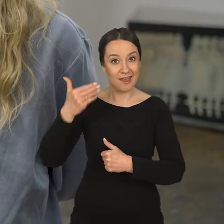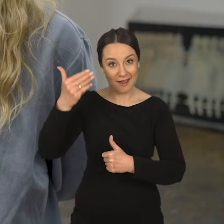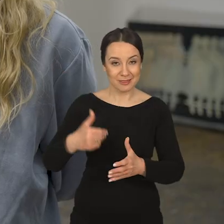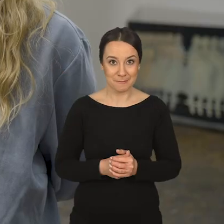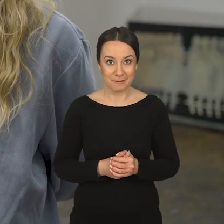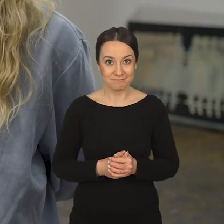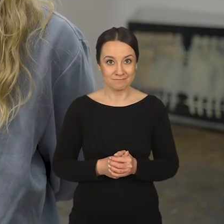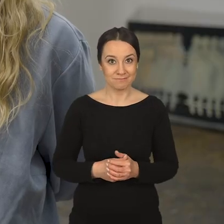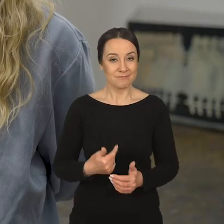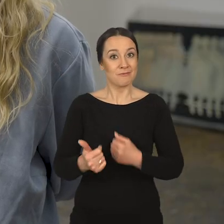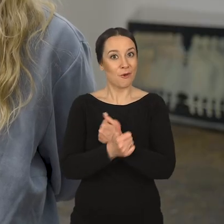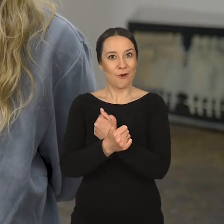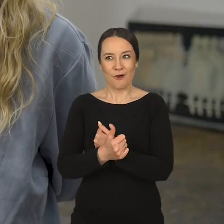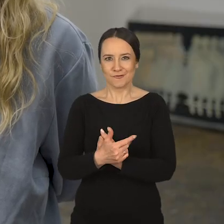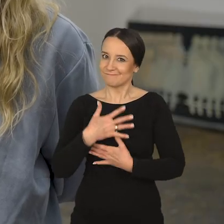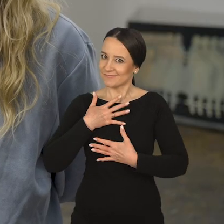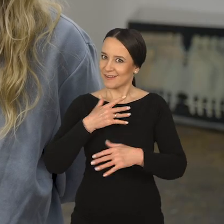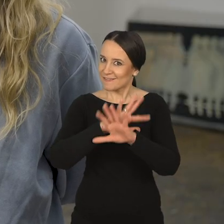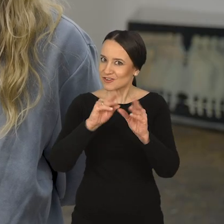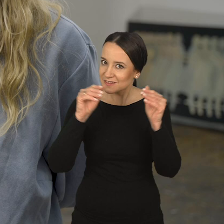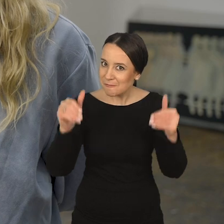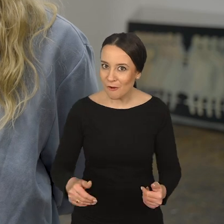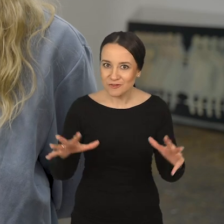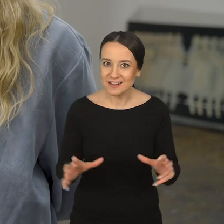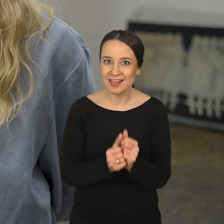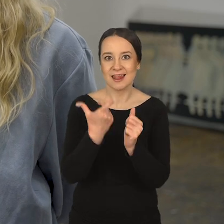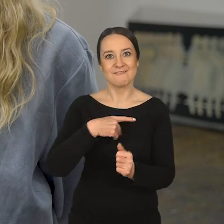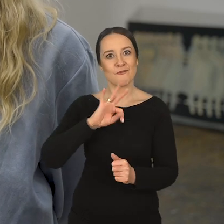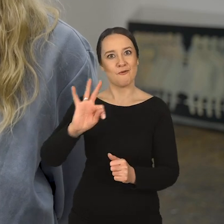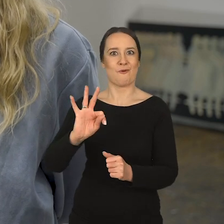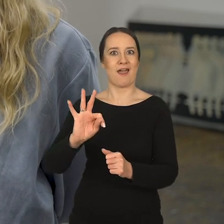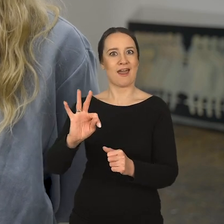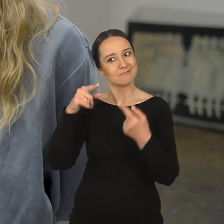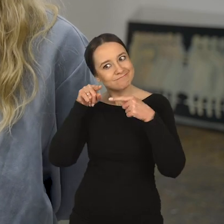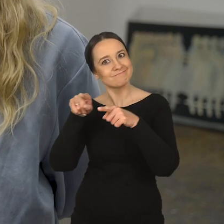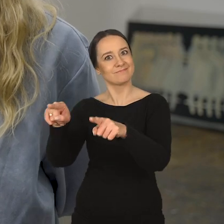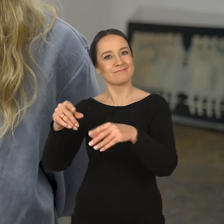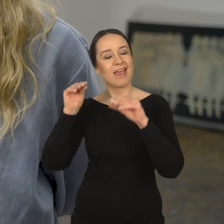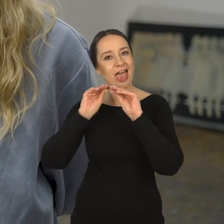ponieważ wydaje mi się, że wszyscy mogą znaleźć tutaj swoją własną ścieżkę edukacji.